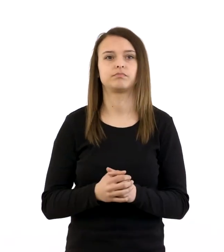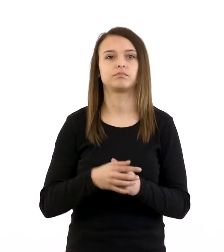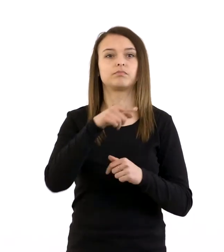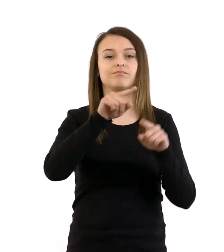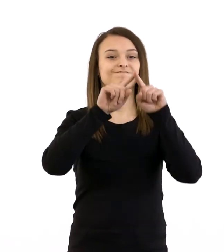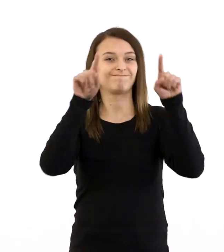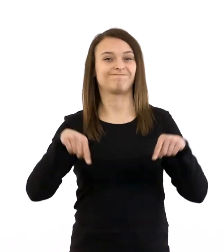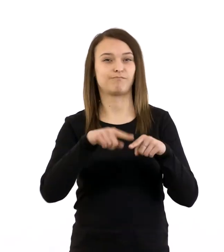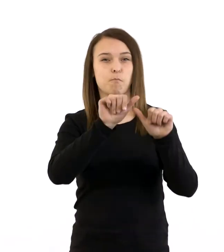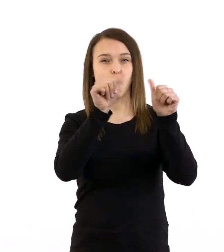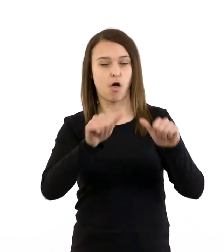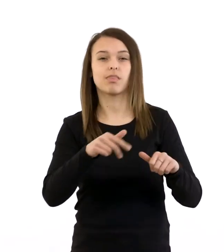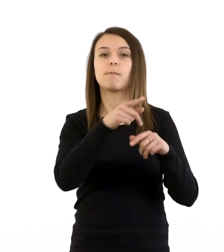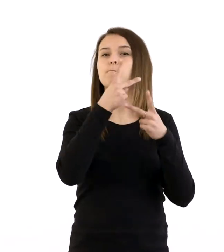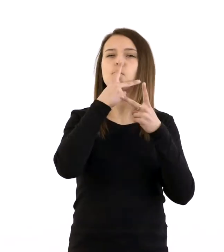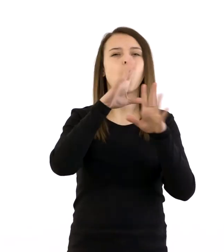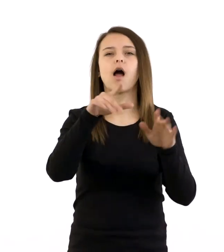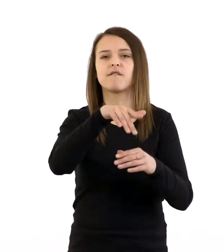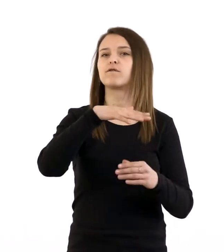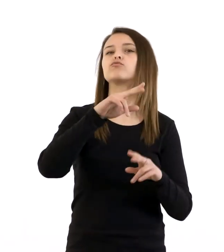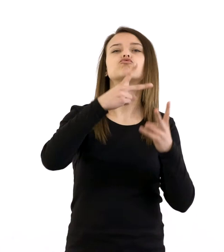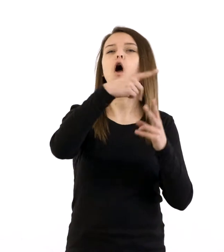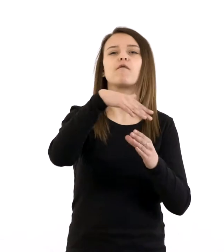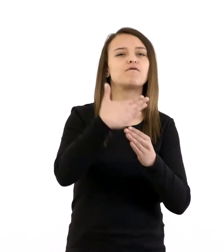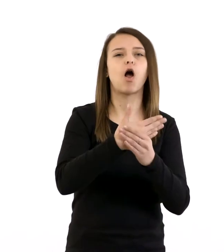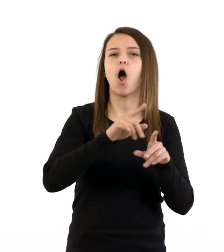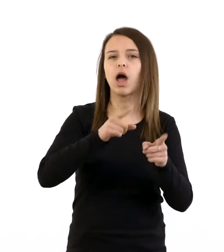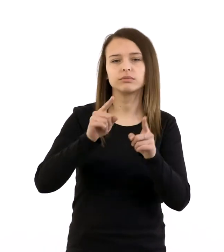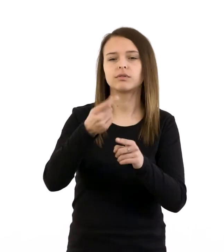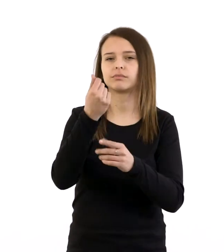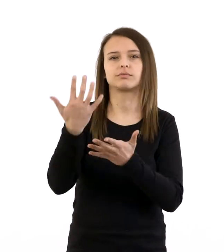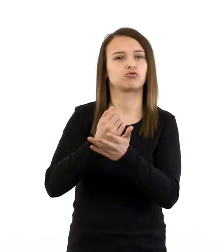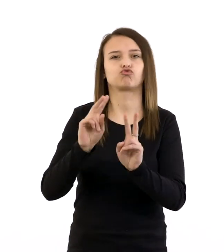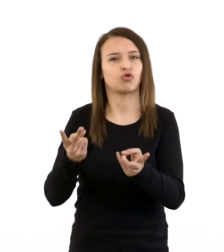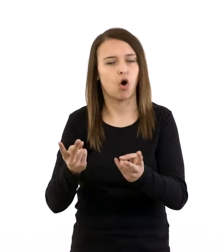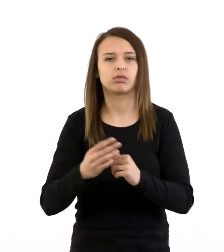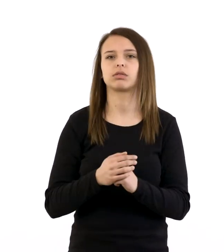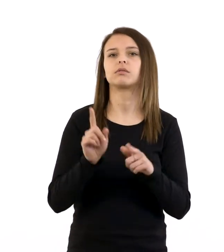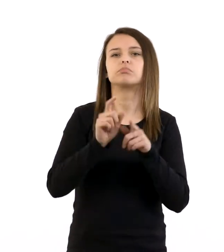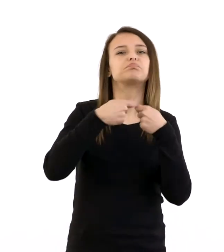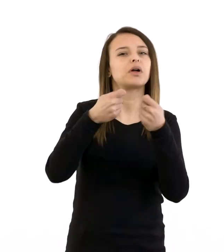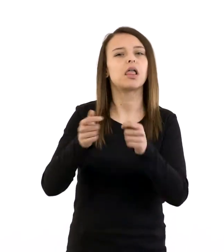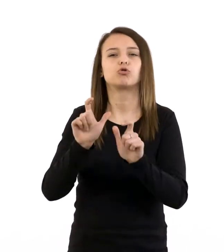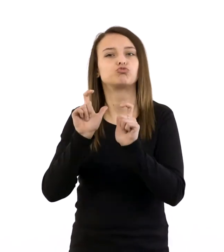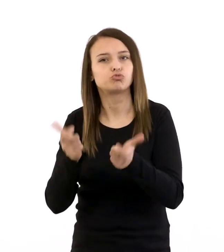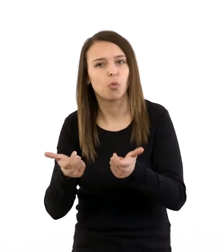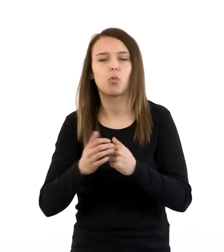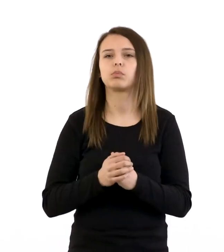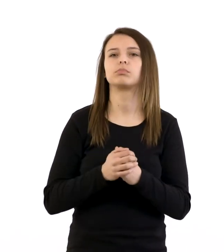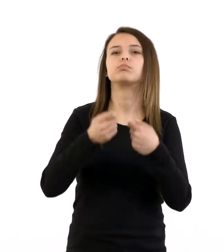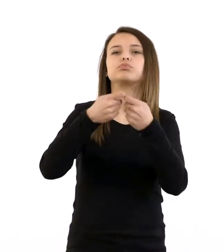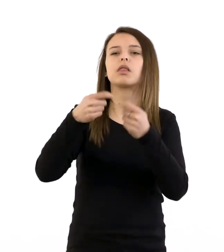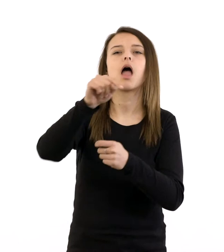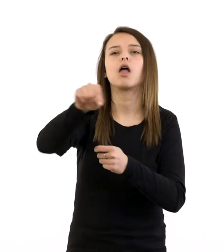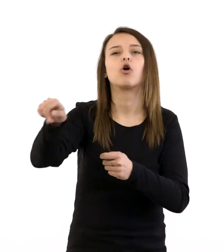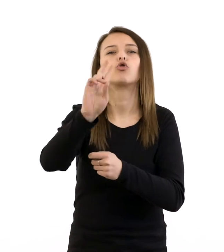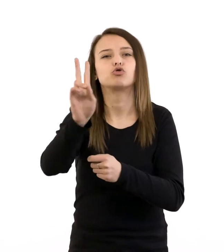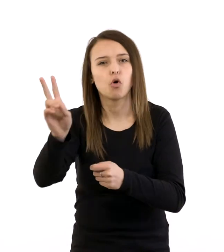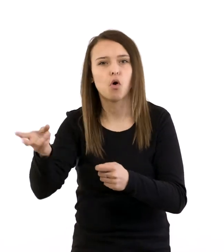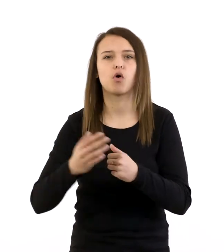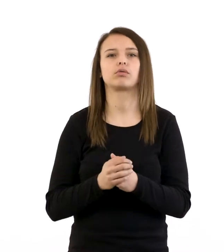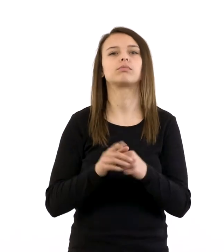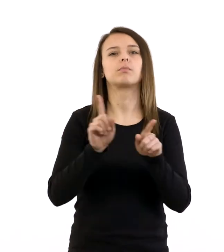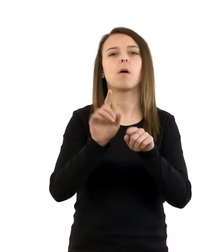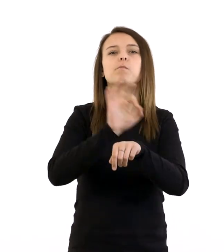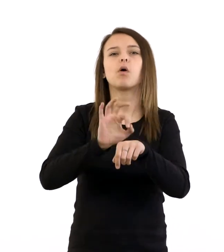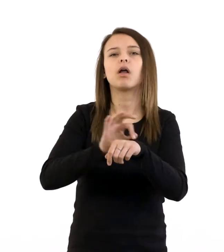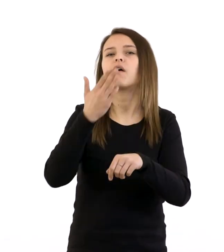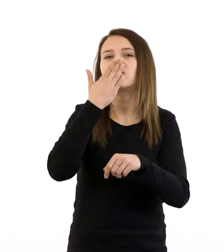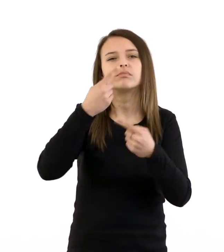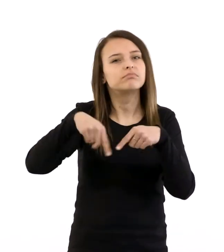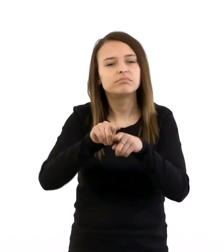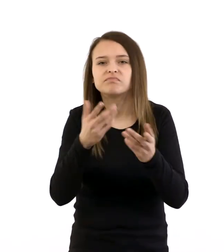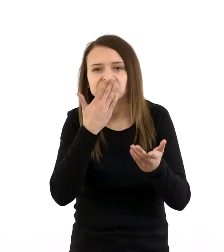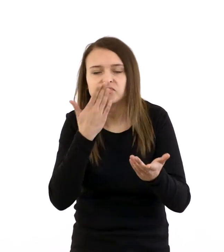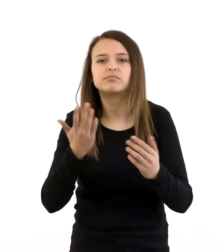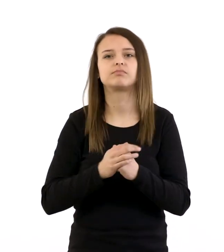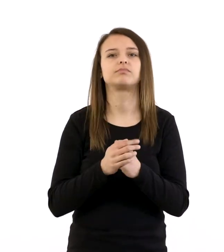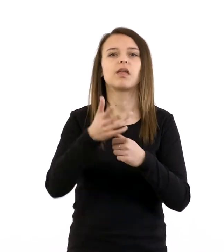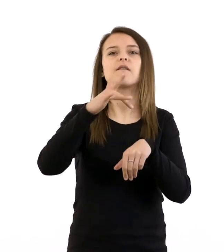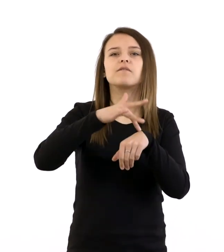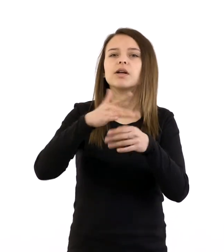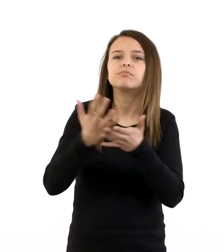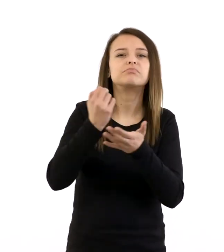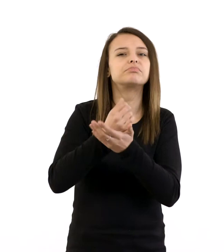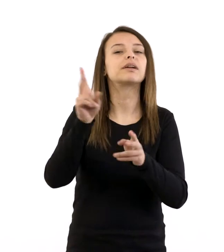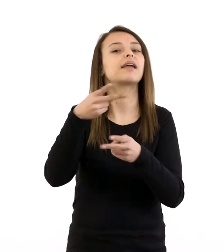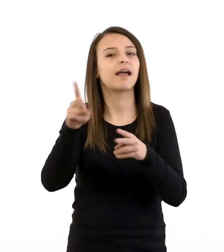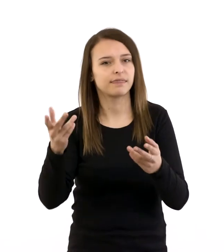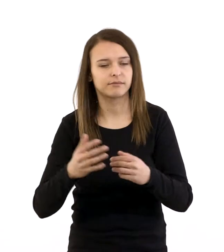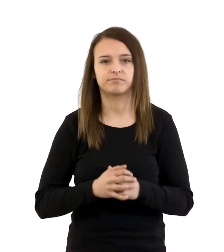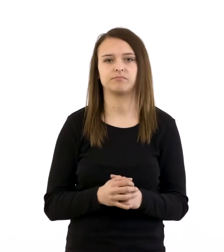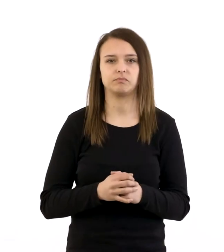Model ten pokazuje, skąd firma/organizacja bierze pieniądze, co sprzedaje, komu sprzedaje, jakie projekty realizuje, kiedy osiąga sukces.